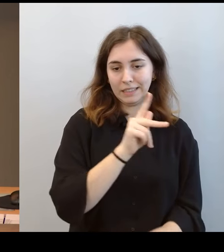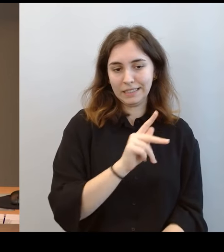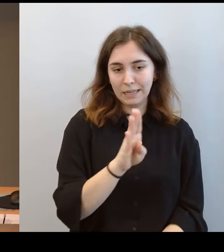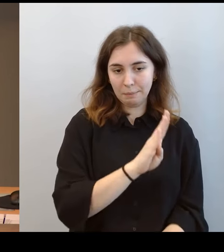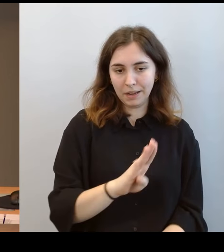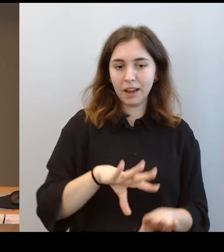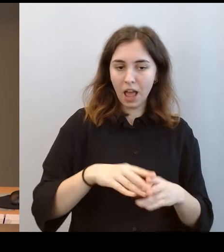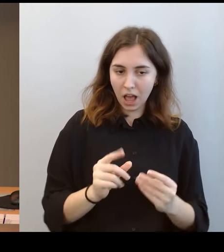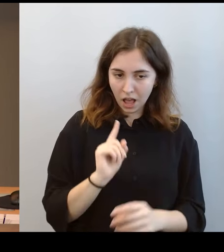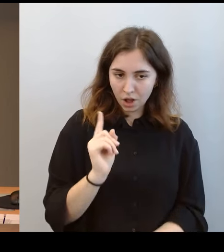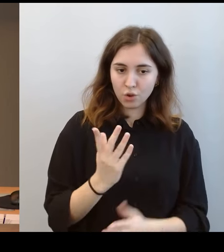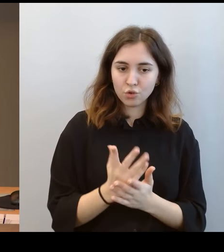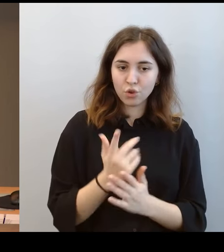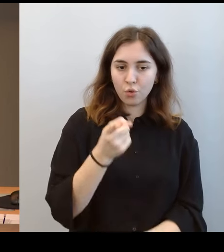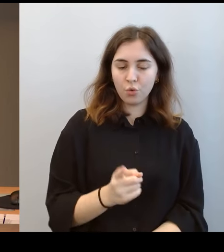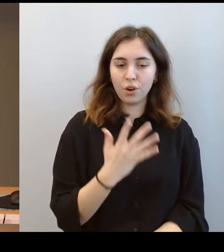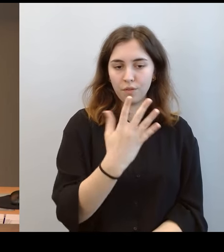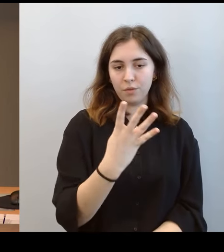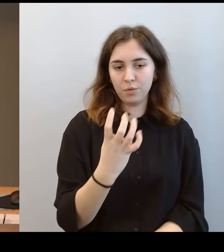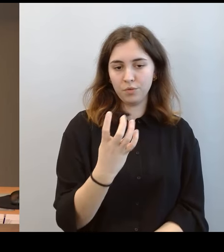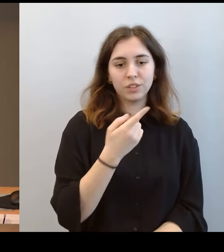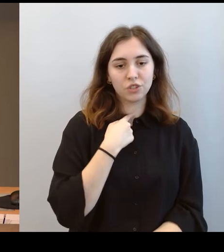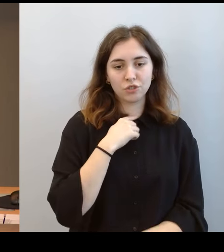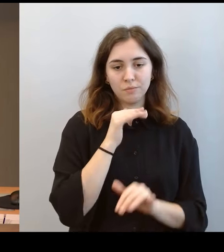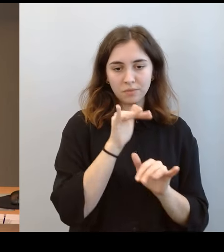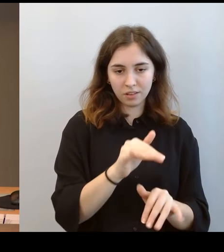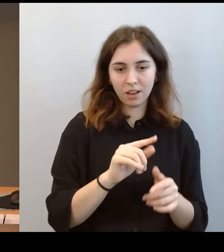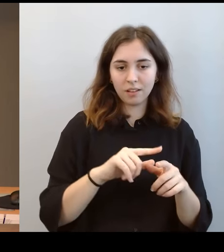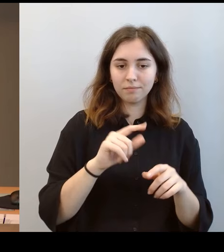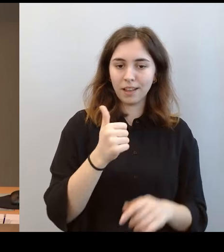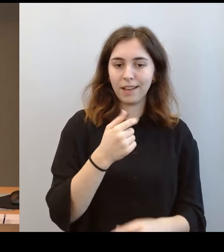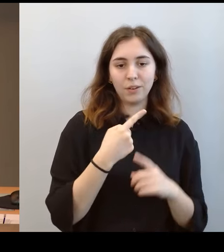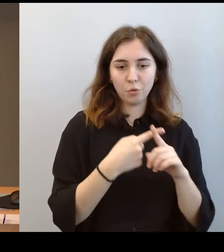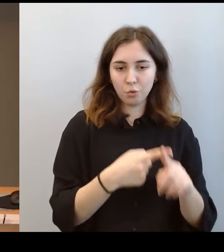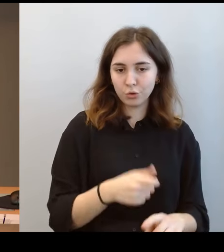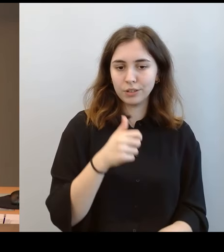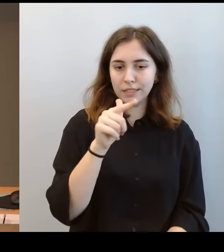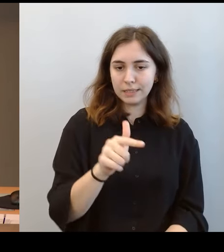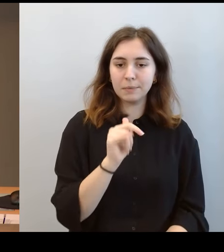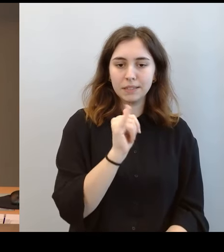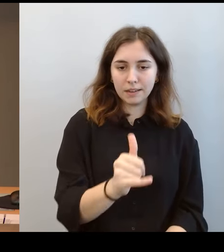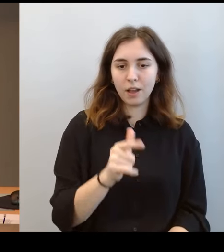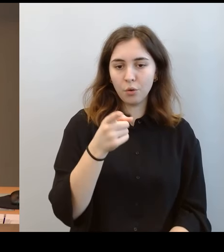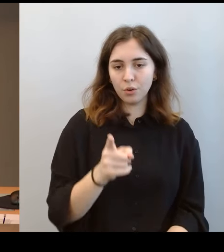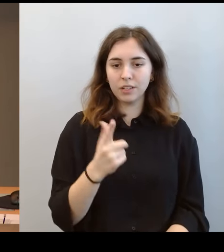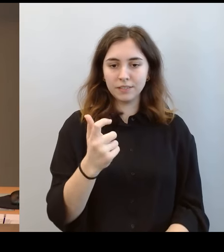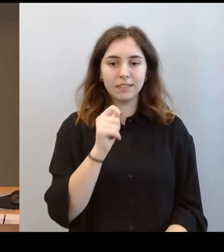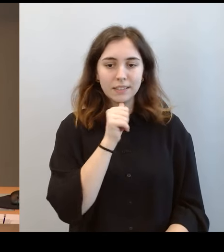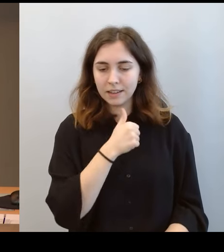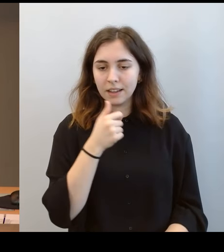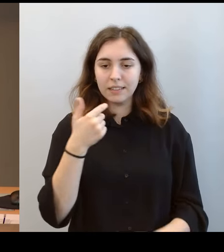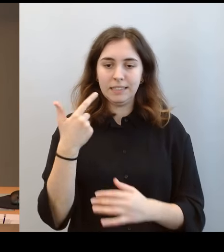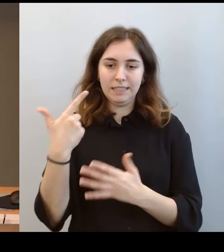eine ungültig 17 Stimme mit Ja, 120 Neinstimmen, sieben Enthaltungen. Damit ist sie nicht gewählt und als stellvertretendes Mitglied war vorgeschlagen, der